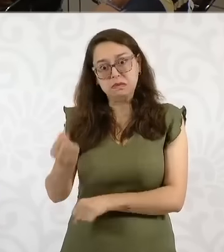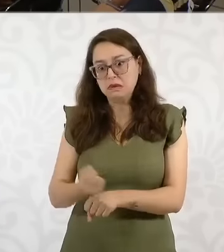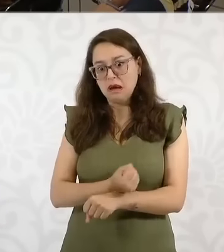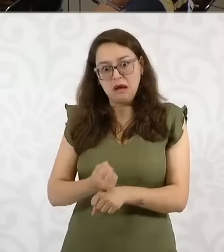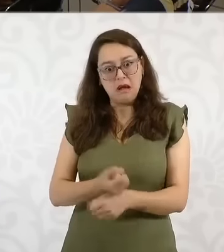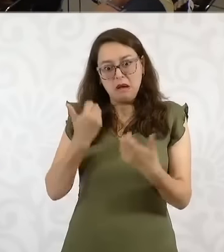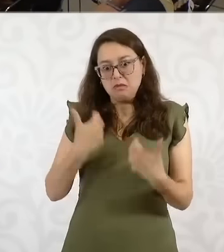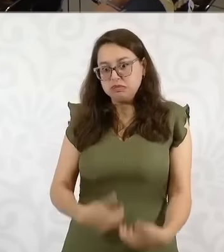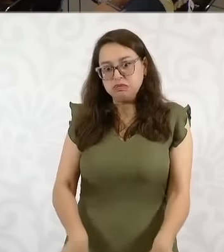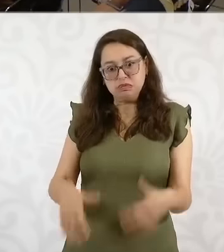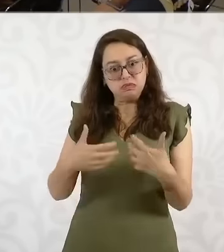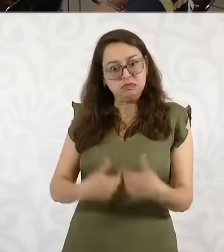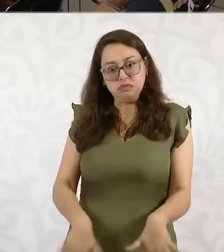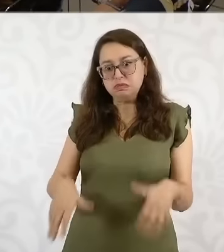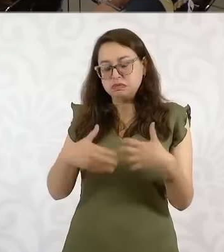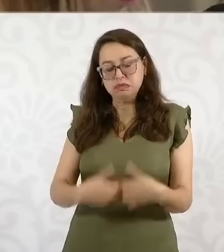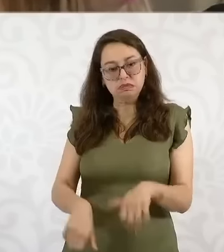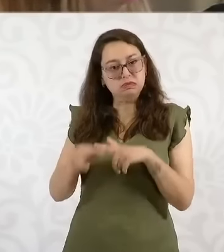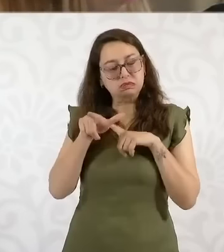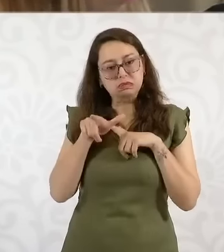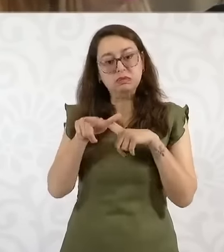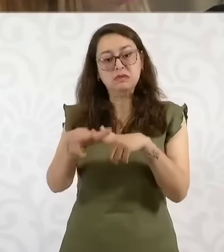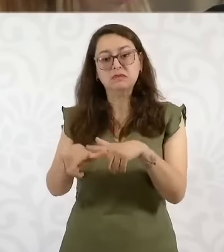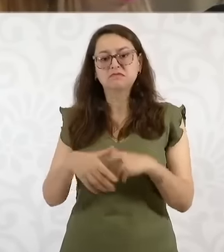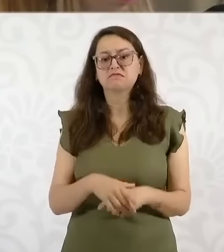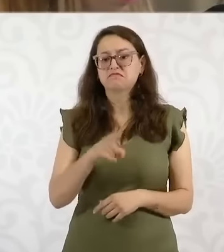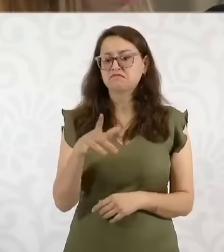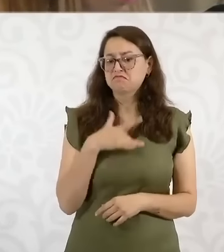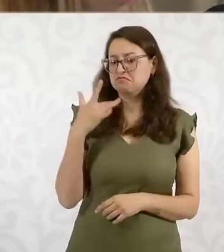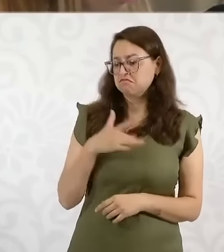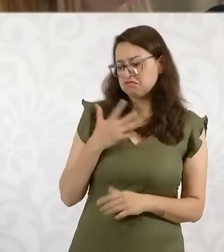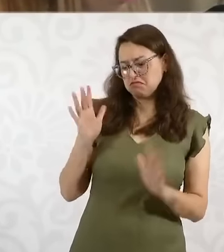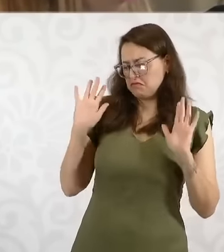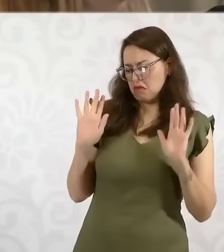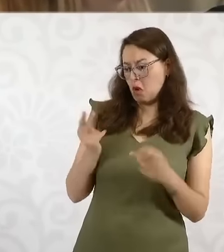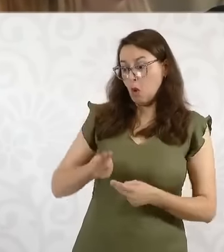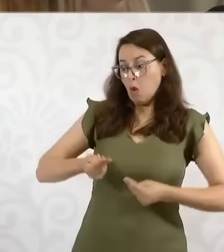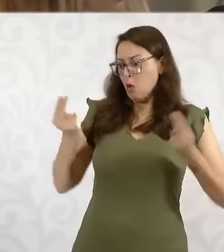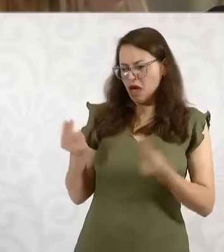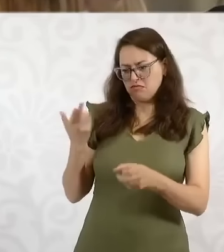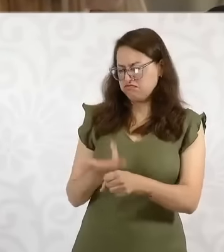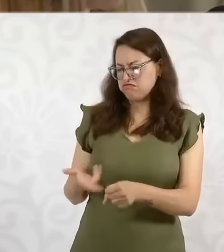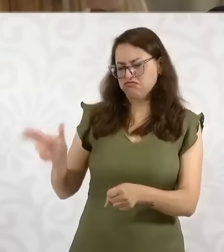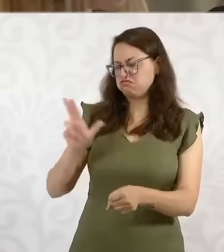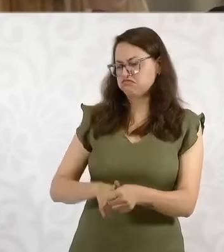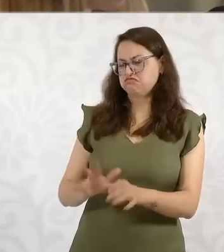el juez considera que no es ya no es urgente y no es necesario que se le hagan los estudios,